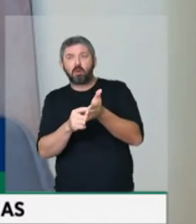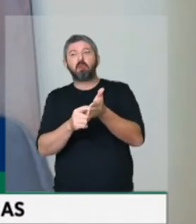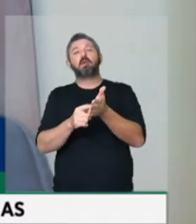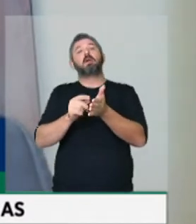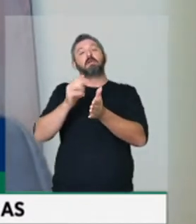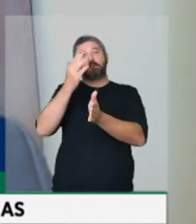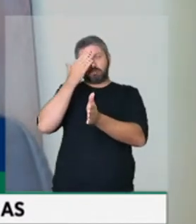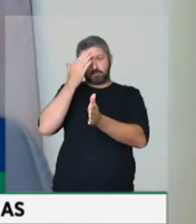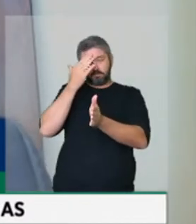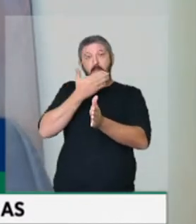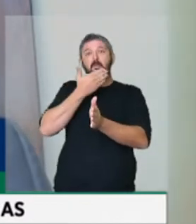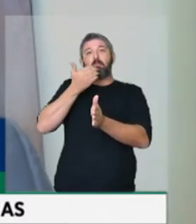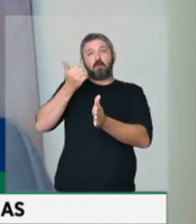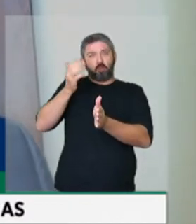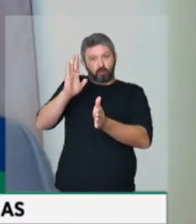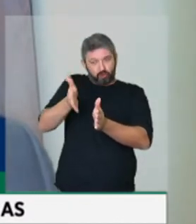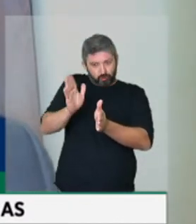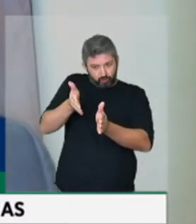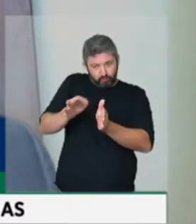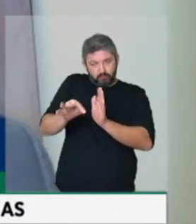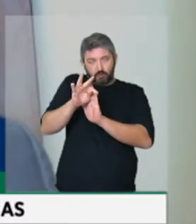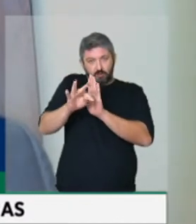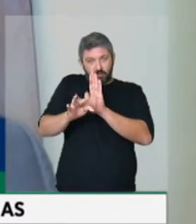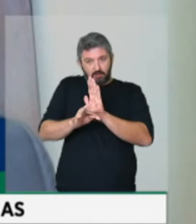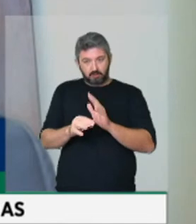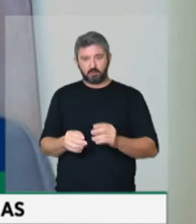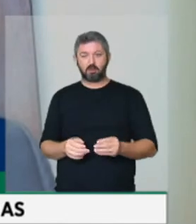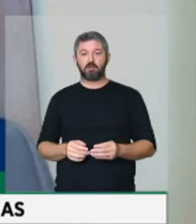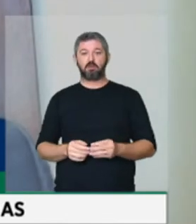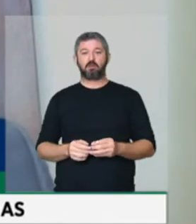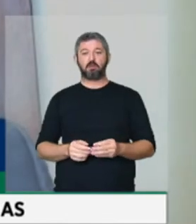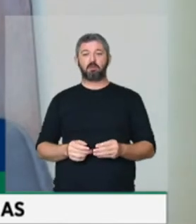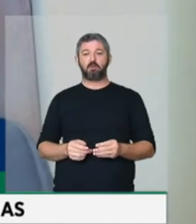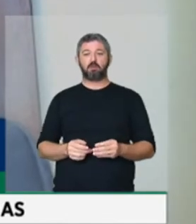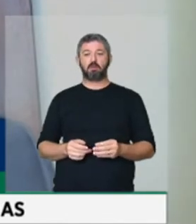APESAR DE RESSALTARMOS SIM QUE MELHOROU O TEXTO QUE TÁ EM VOTAÇÃO HOJE EM RELAÇÃO AO ORIGINÁRIO, MAS AINDA ASSIM